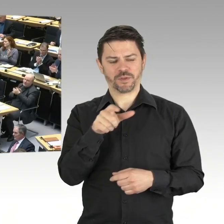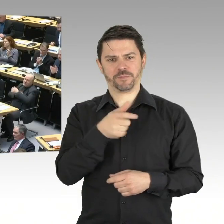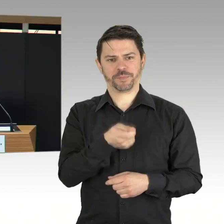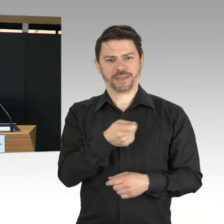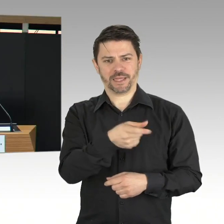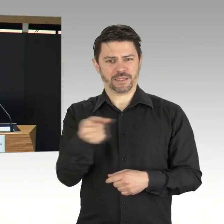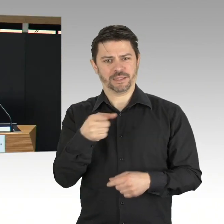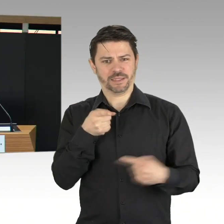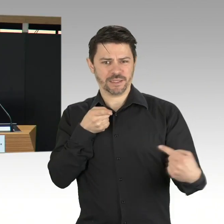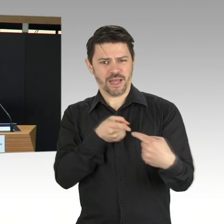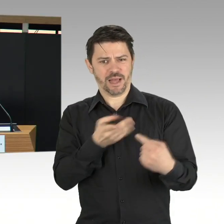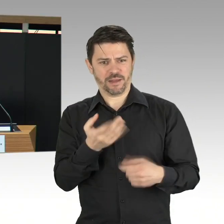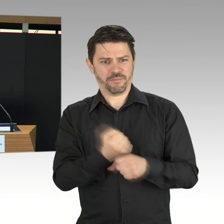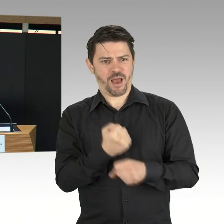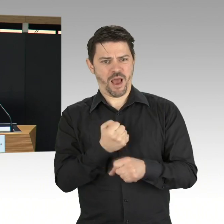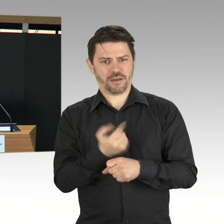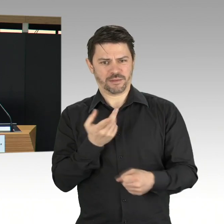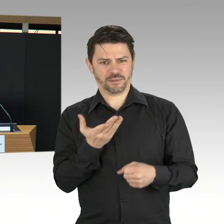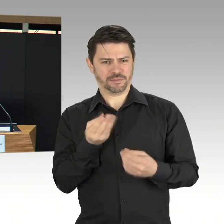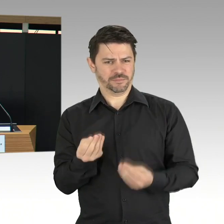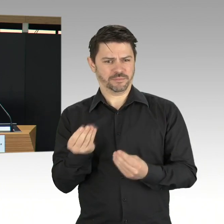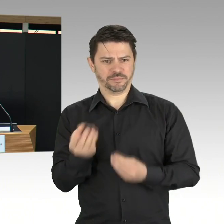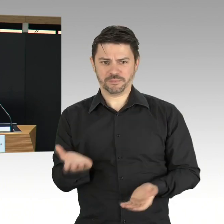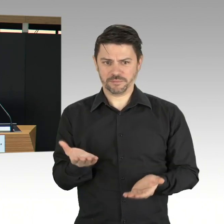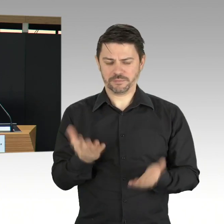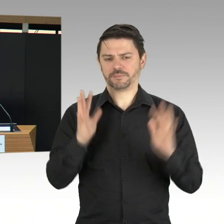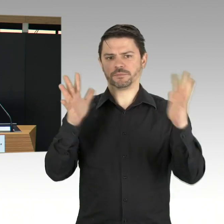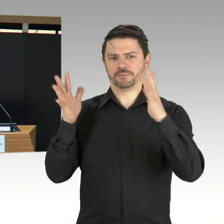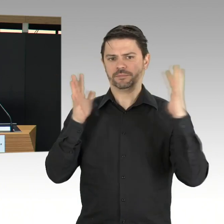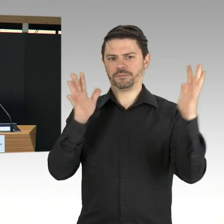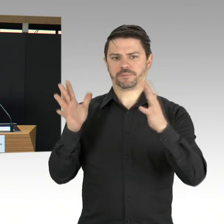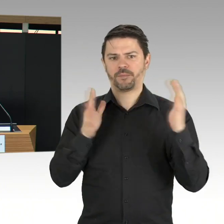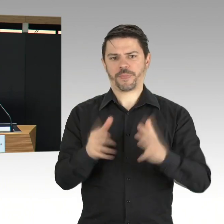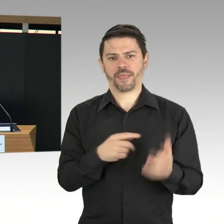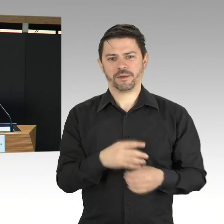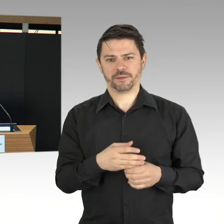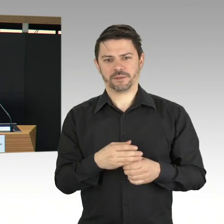Und was Sie tatsächlich von den Mieterinnen und Mietern halten, haben Sie vorhin gerade bewiesen,